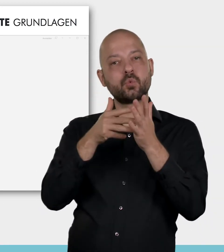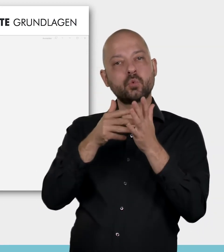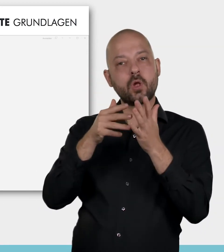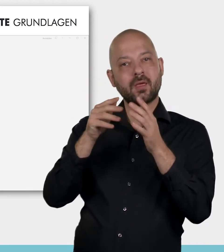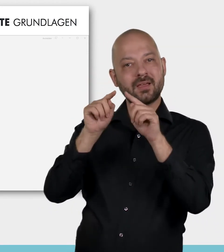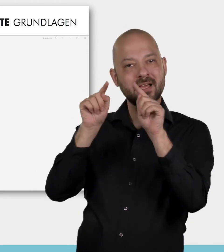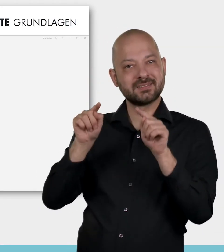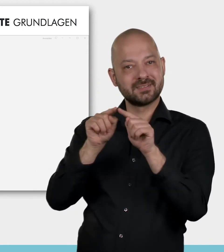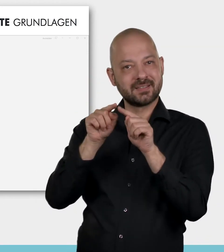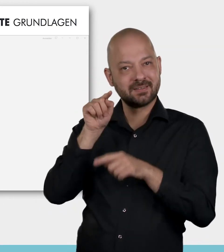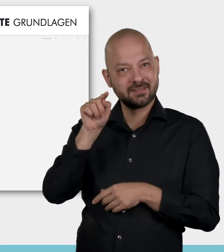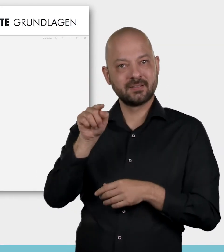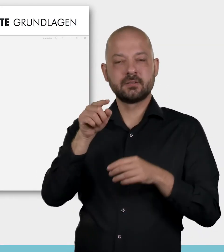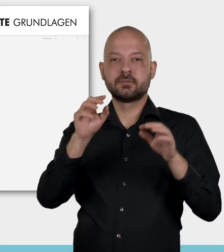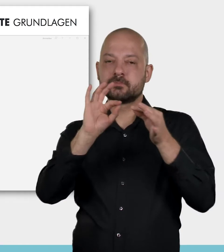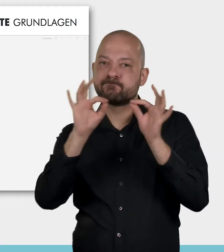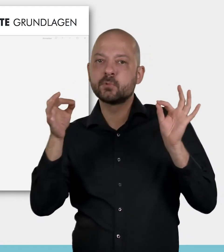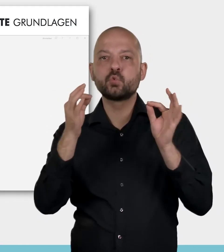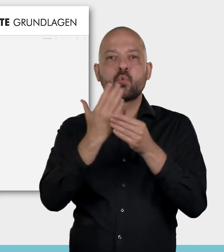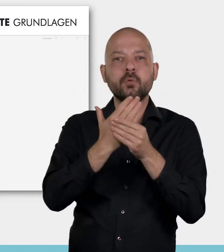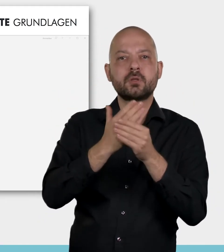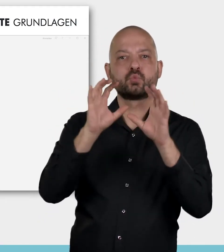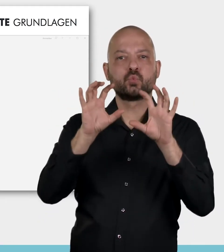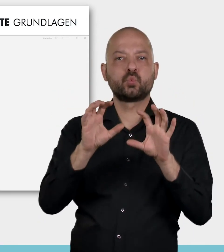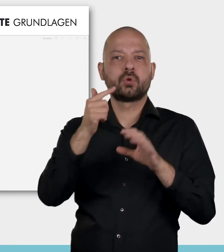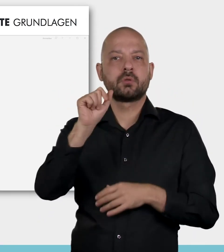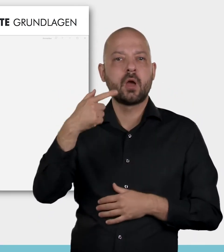„Dokumentstrukturtags für Barrierefreiheit“ aktiviert ist.